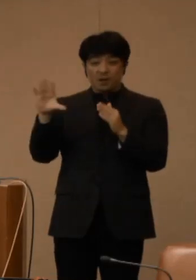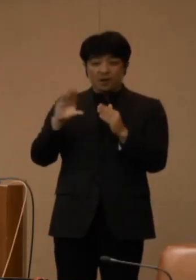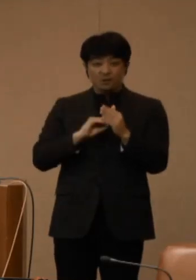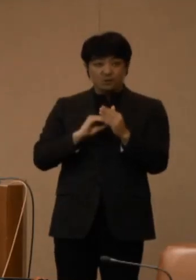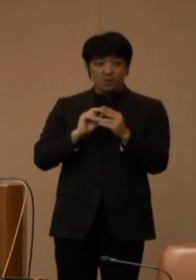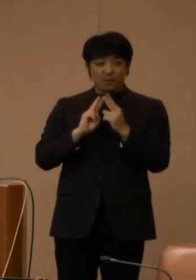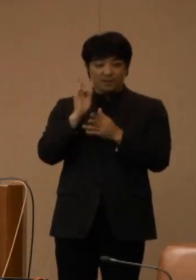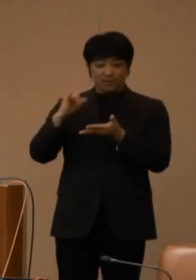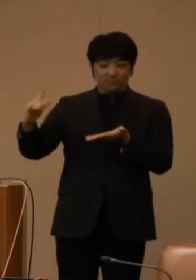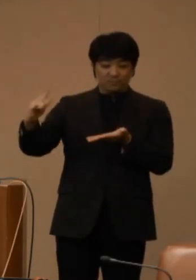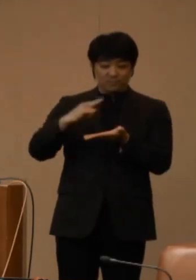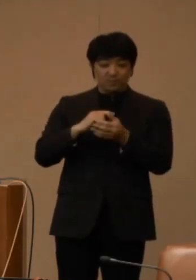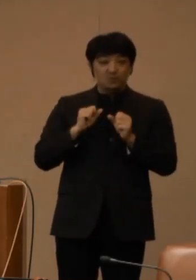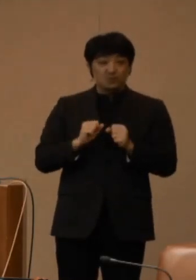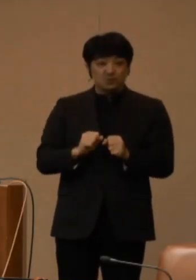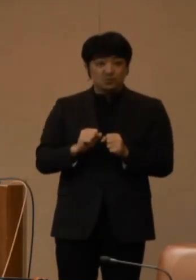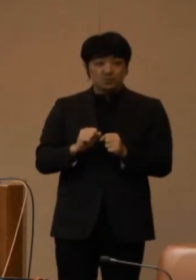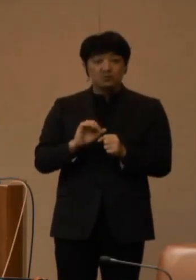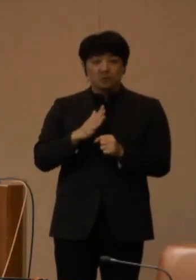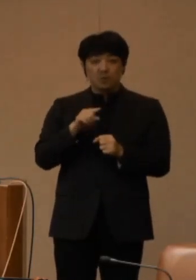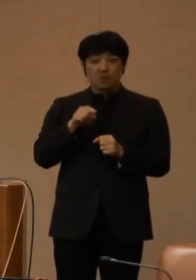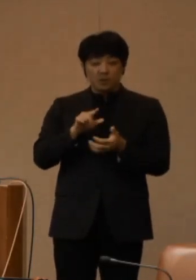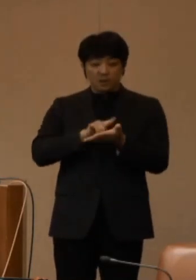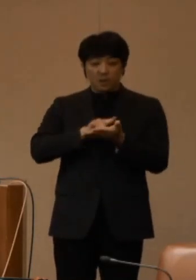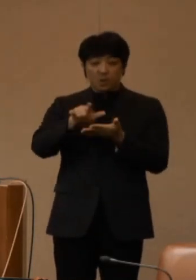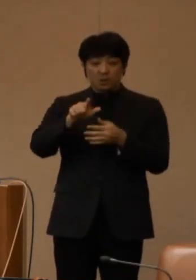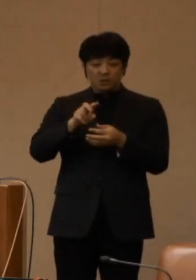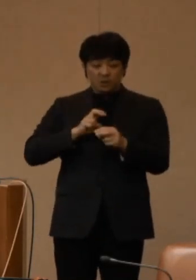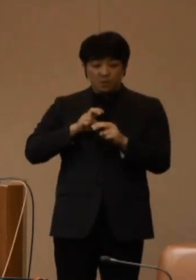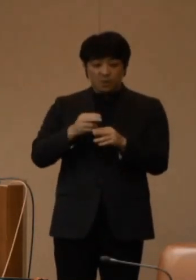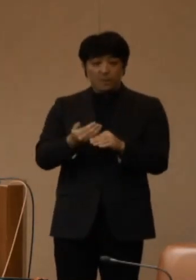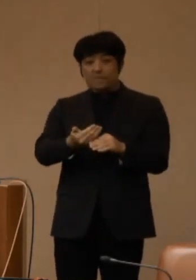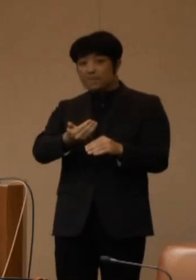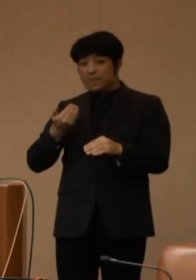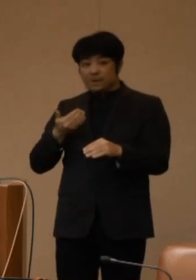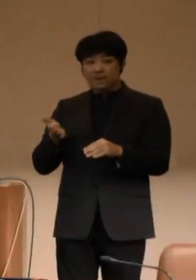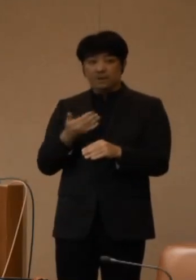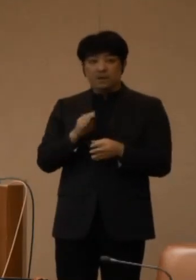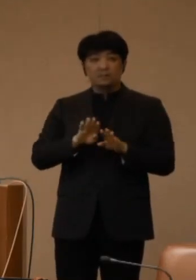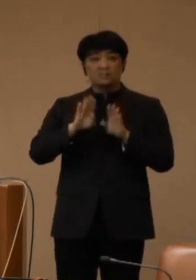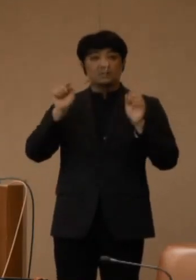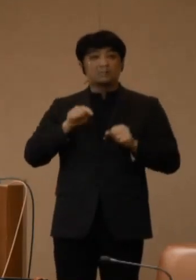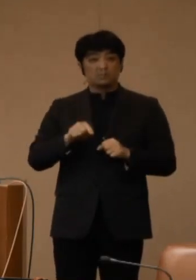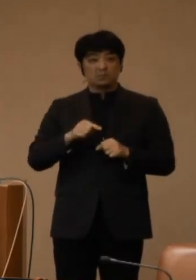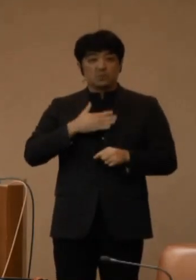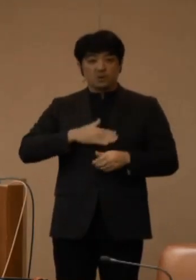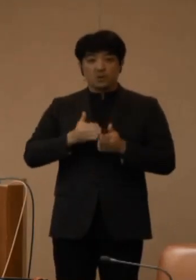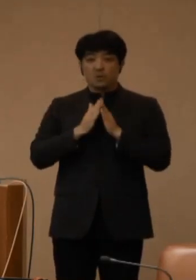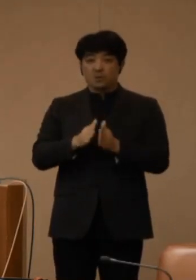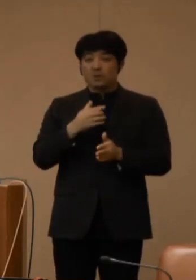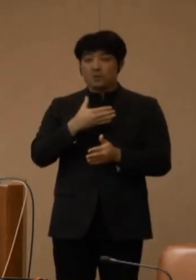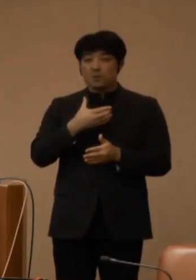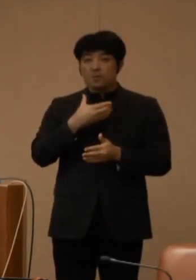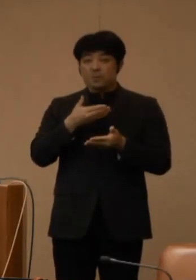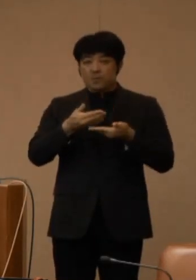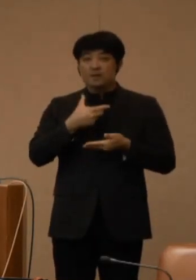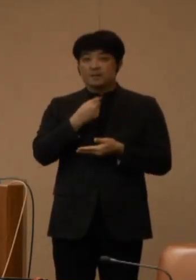帰省は飛行機に乗る前から始まっていると認識をしていただきたいと思います。